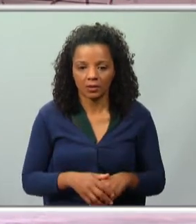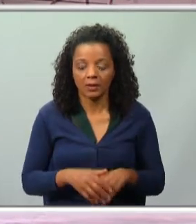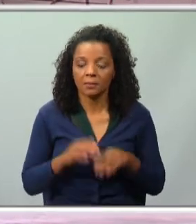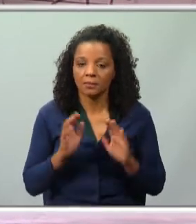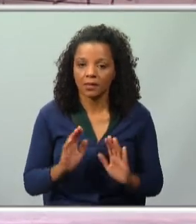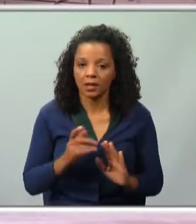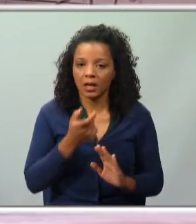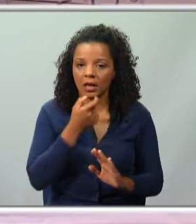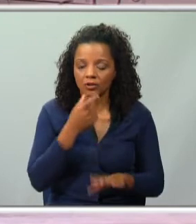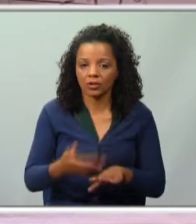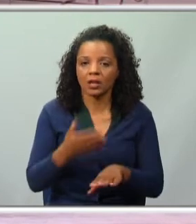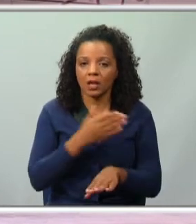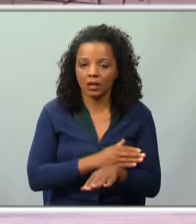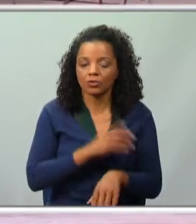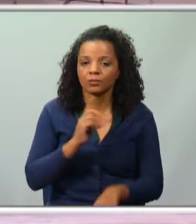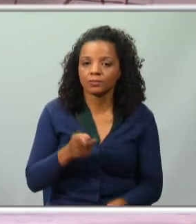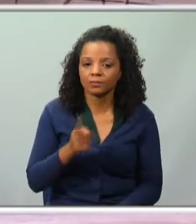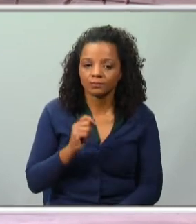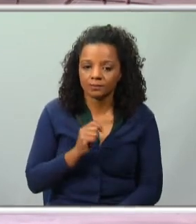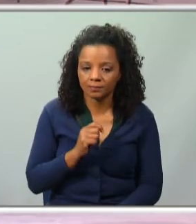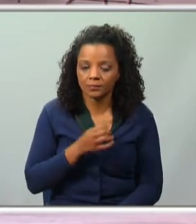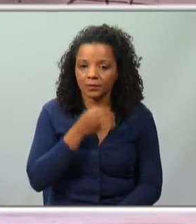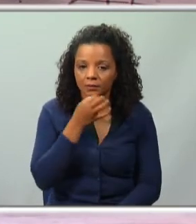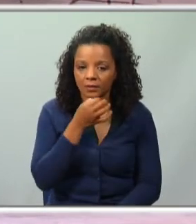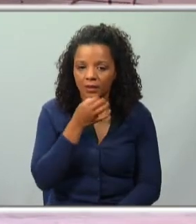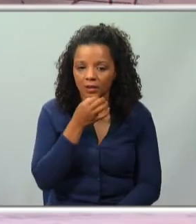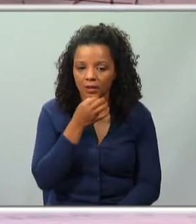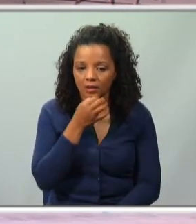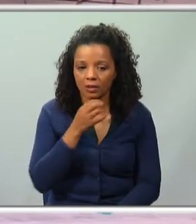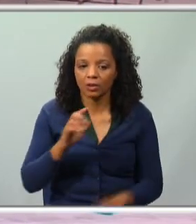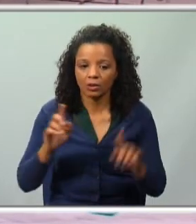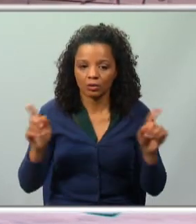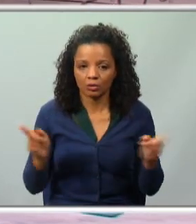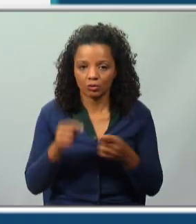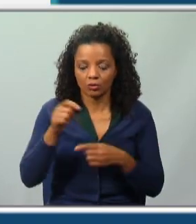chegar ao final sem o que sai falarmos no nosso resumo do que fizemos hoje 達到我們可以交談的終點在我們今天所做的總結中